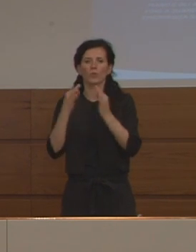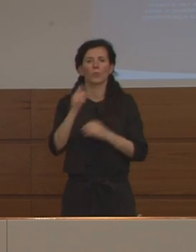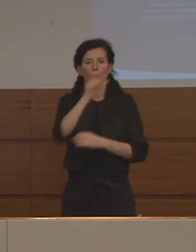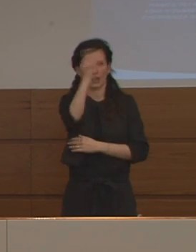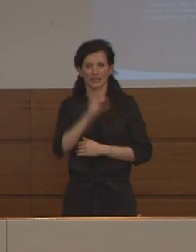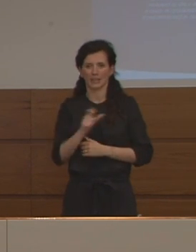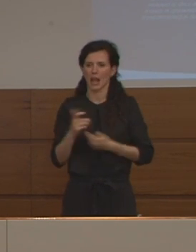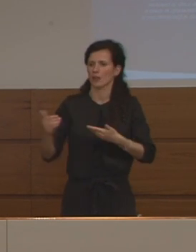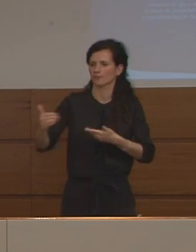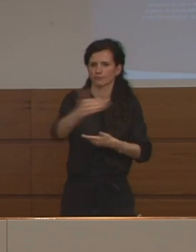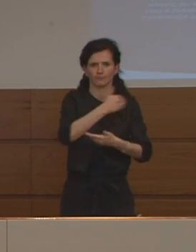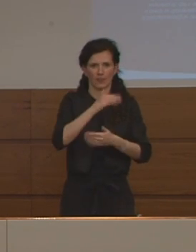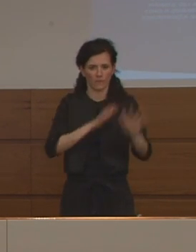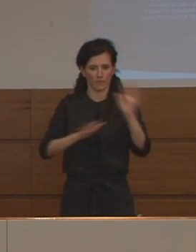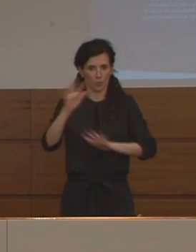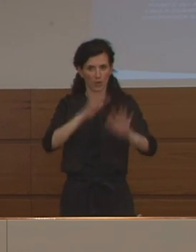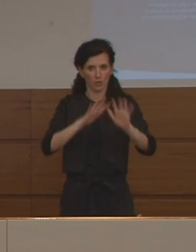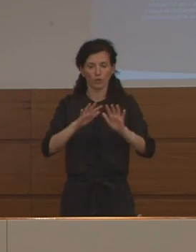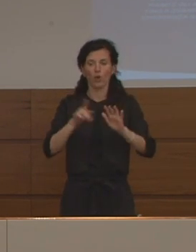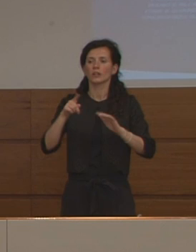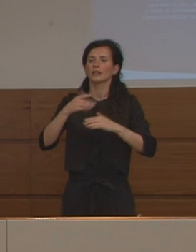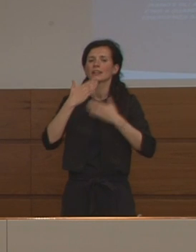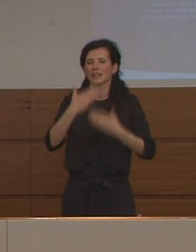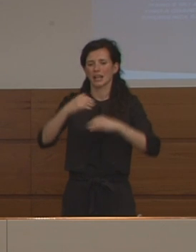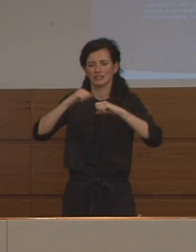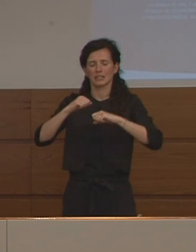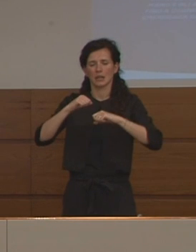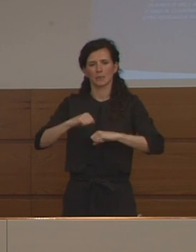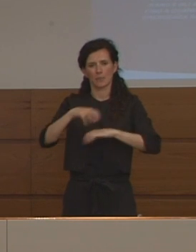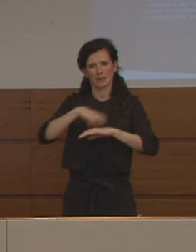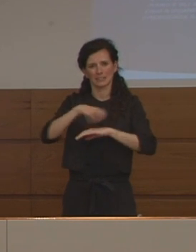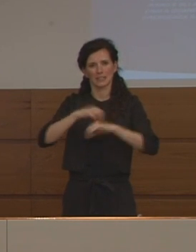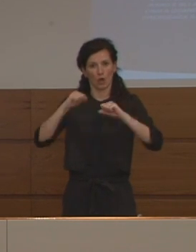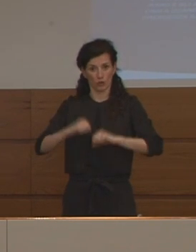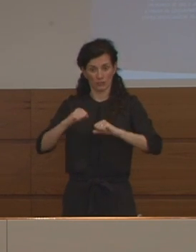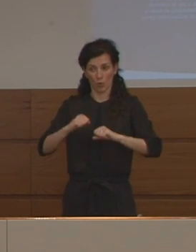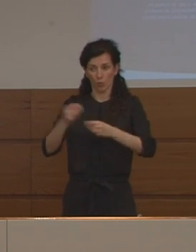I dati che a noi vengono forniti sono coloro i quali sono positivi e quindi